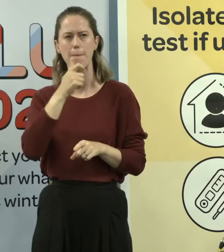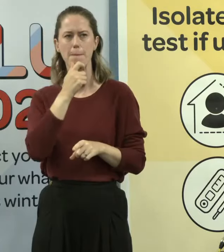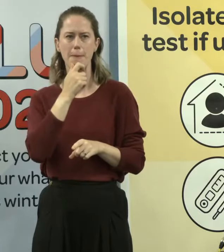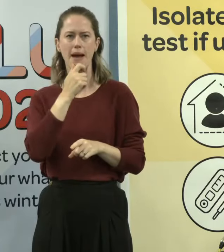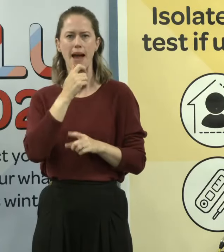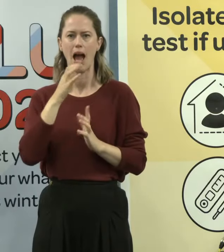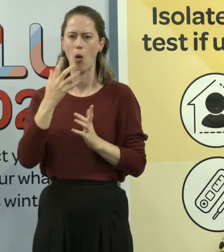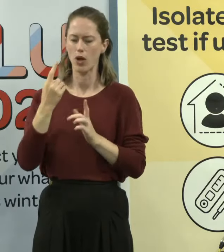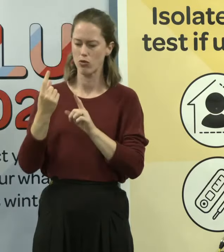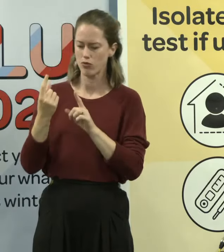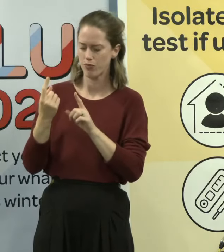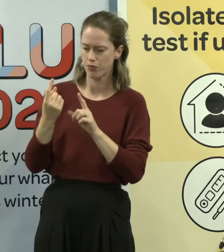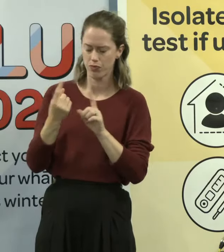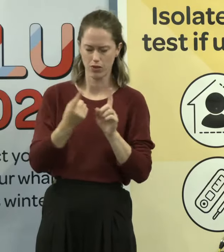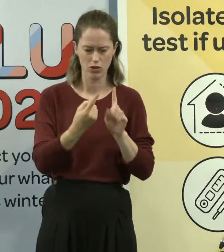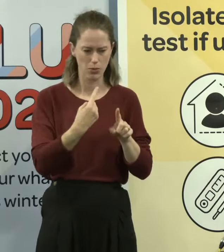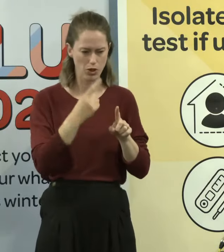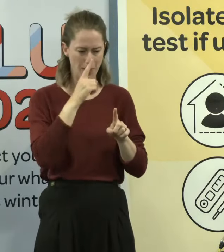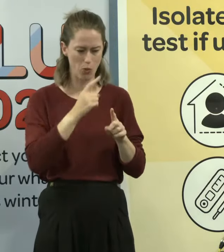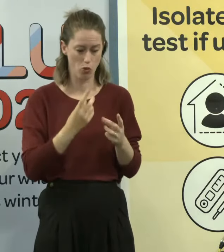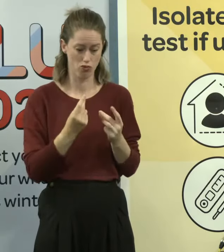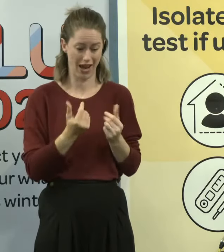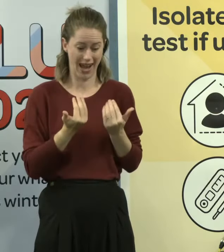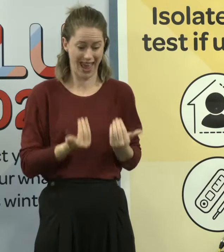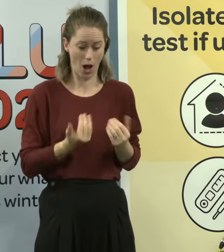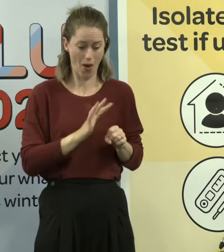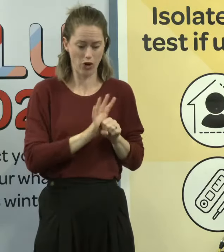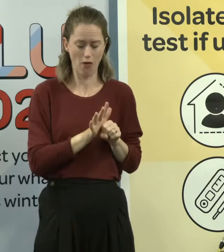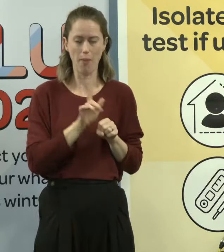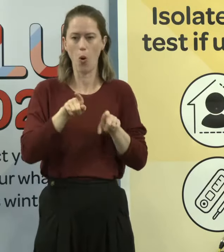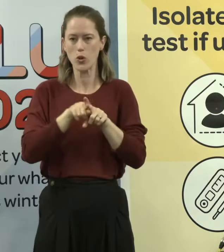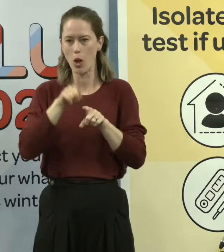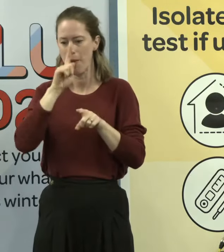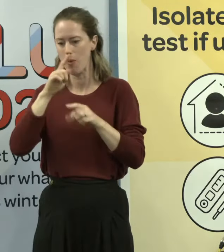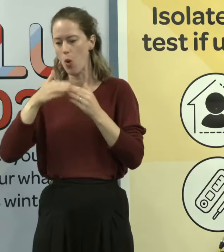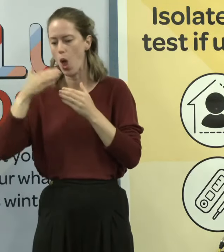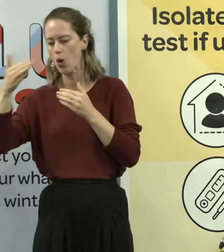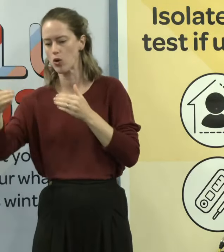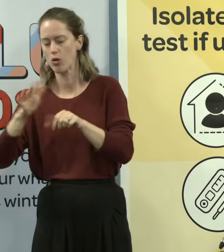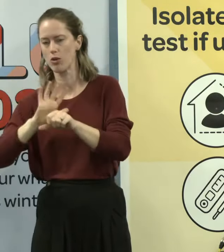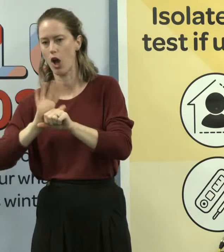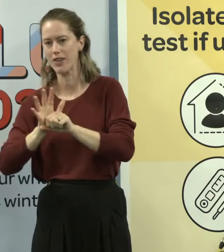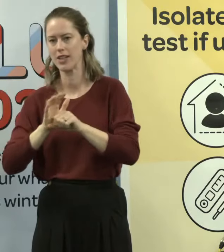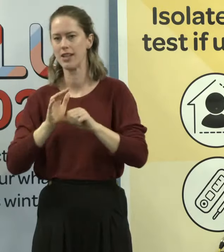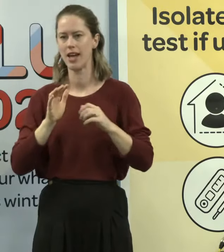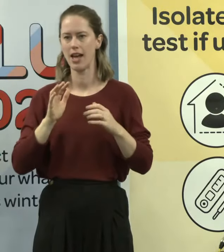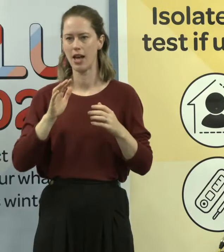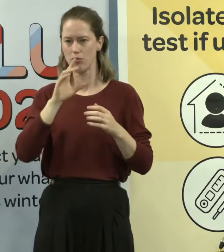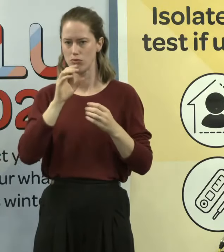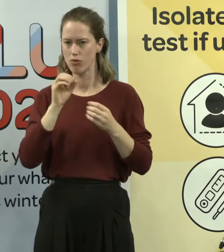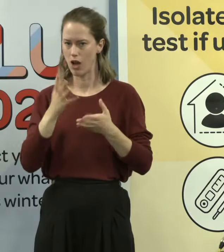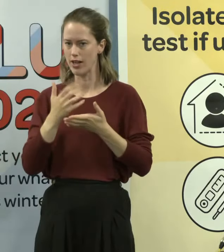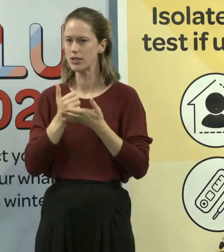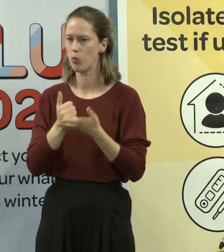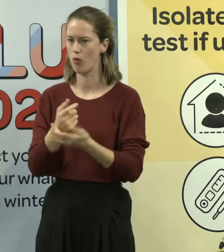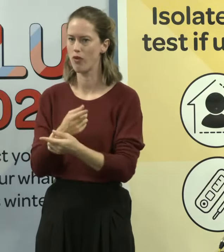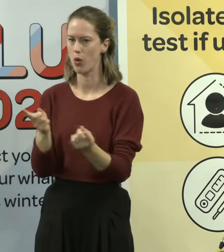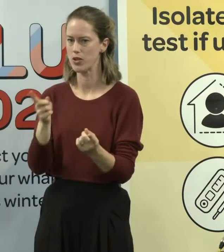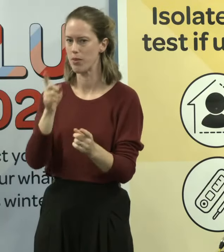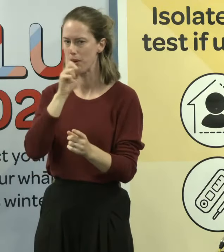ta maatau whakamahere kei mua, he wahanga o to tatou te